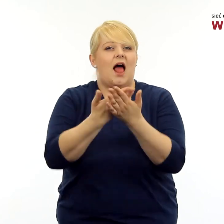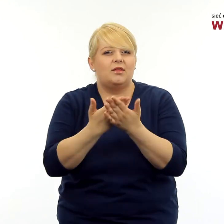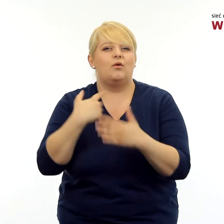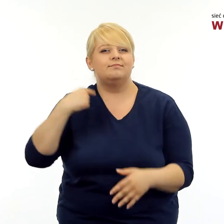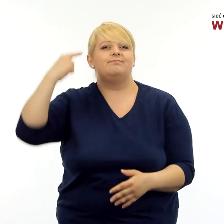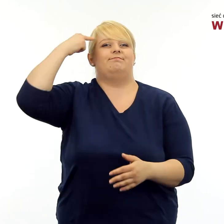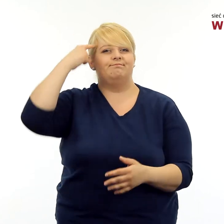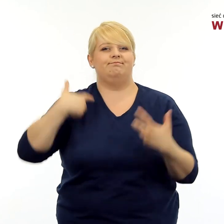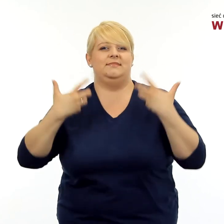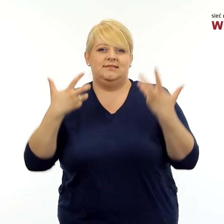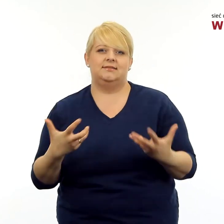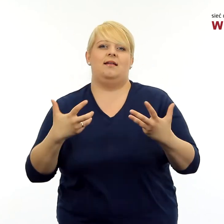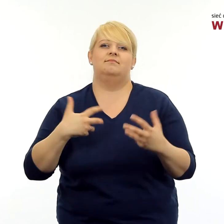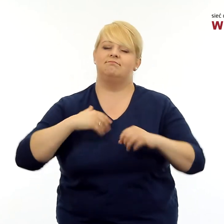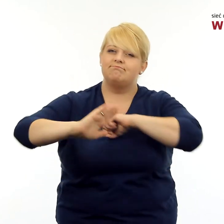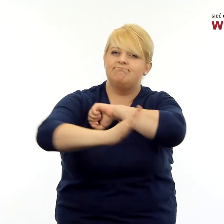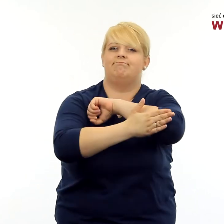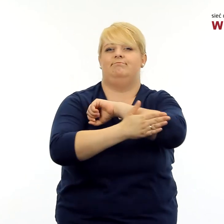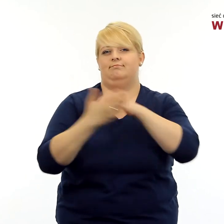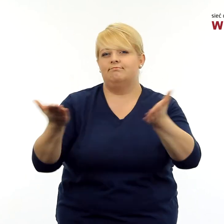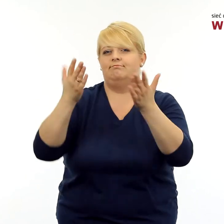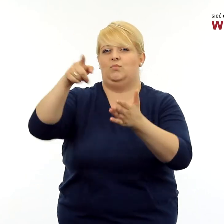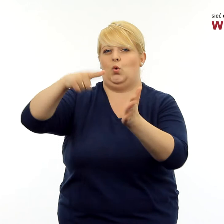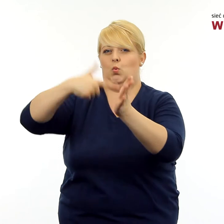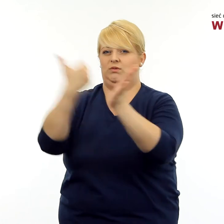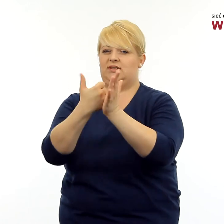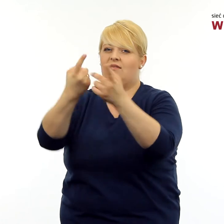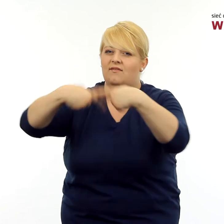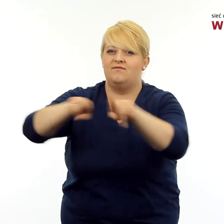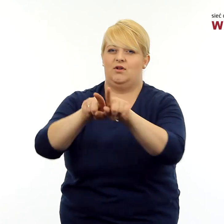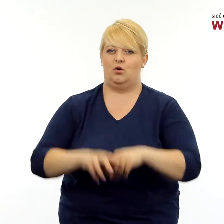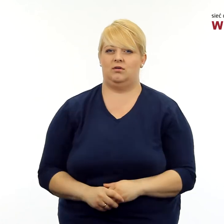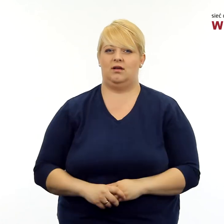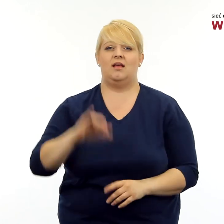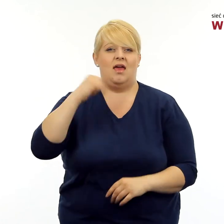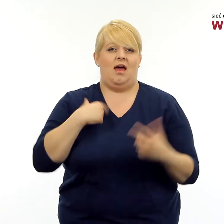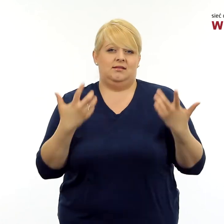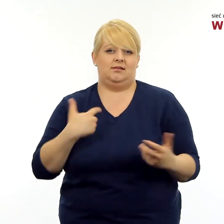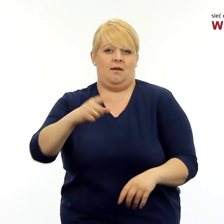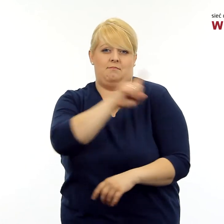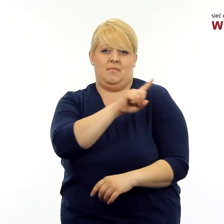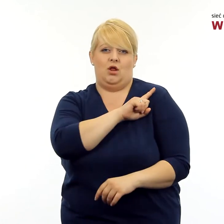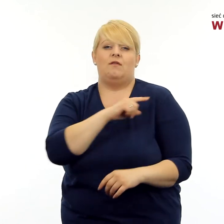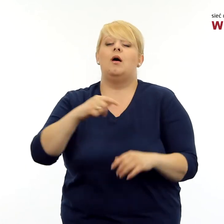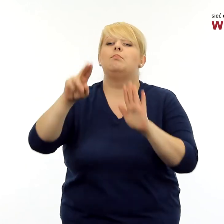Dlatego postanowiliśmy wspierać wdrażanie ustawy i pilnować,